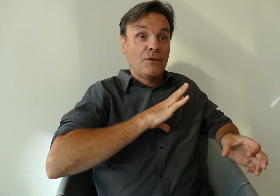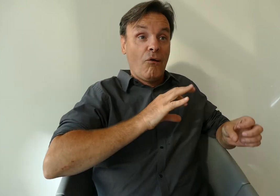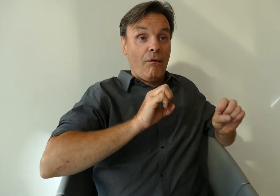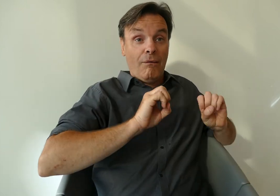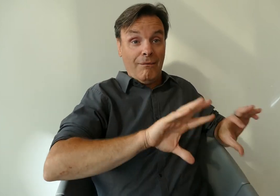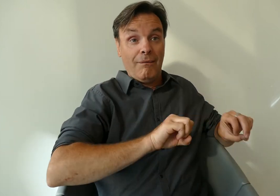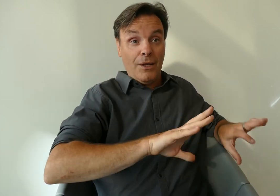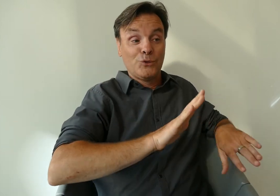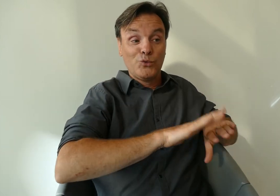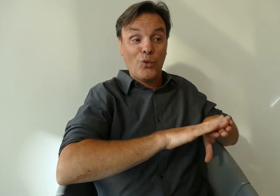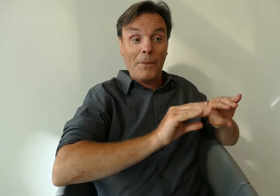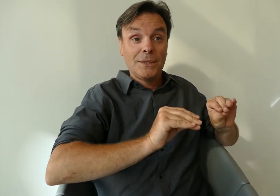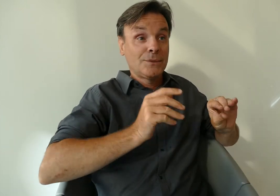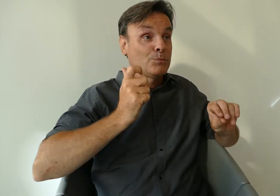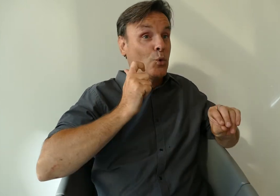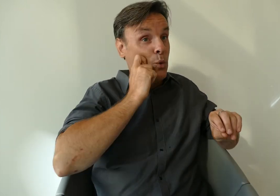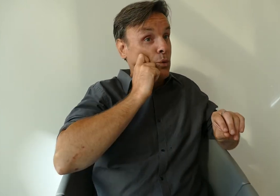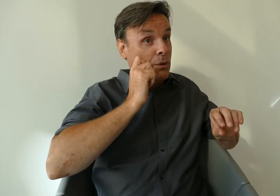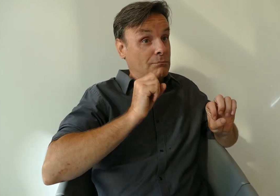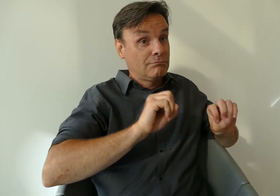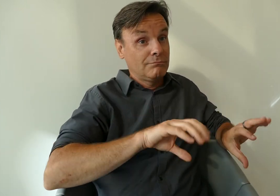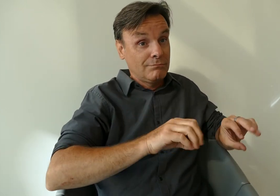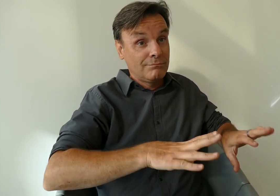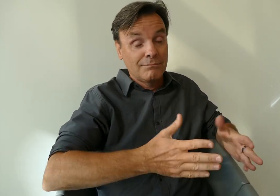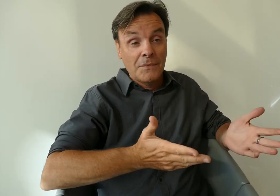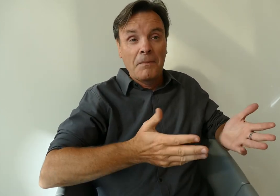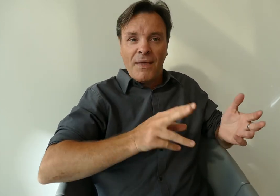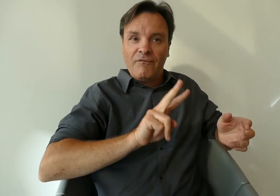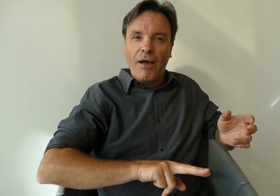Le professeur transmet des connaissances sur le terrain, en contact direct avec des élèves.